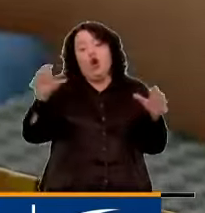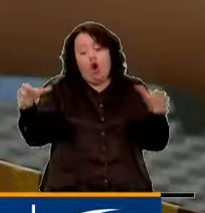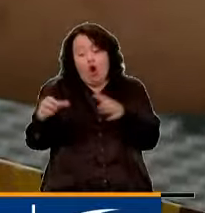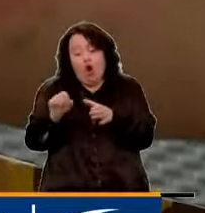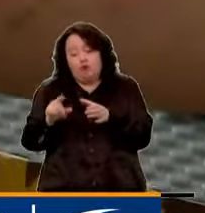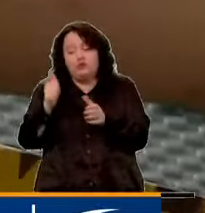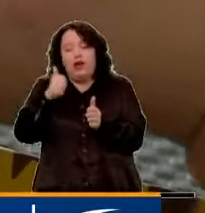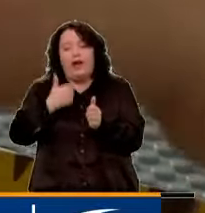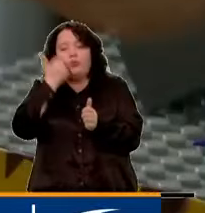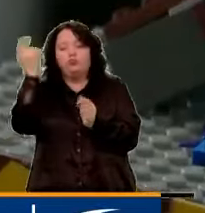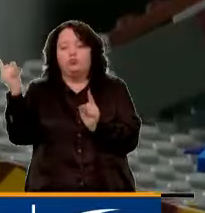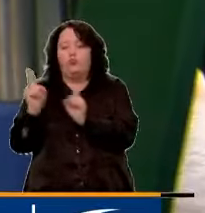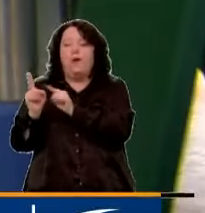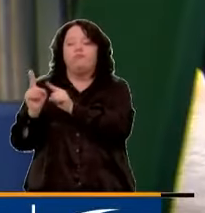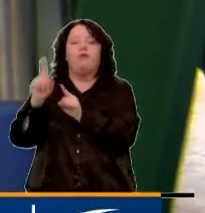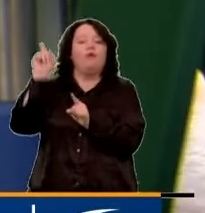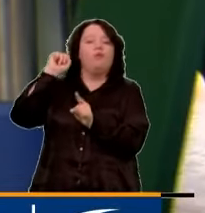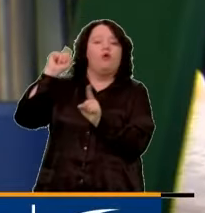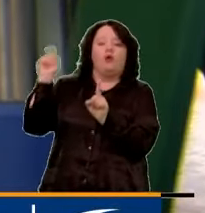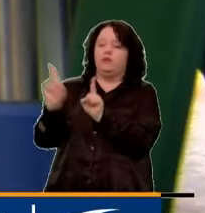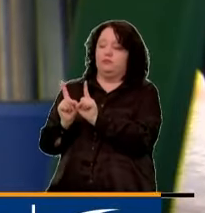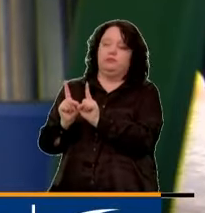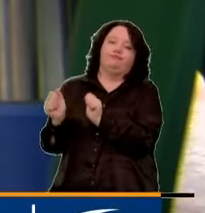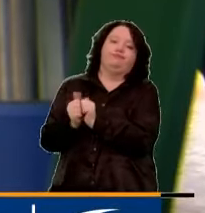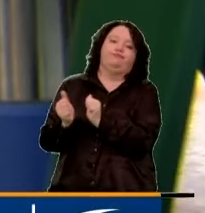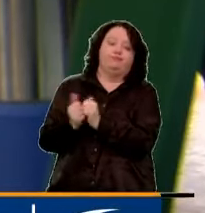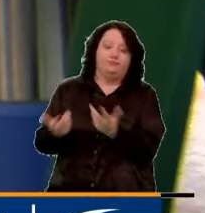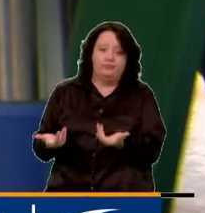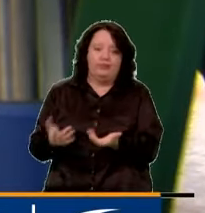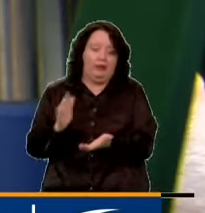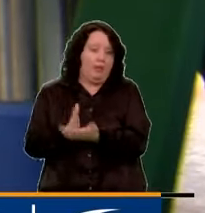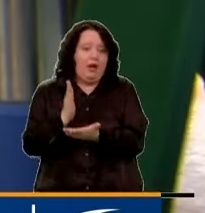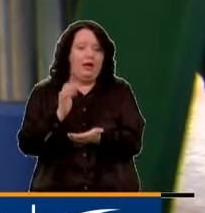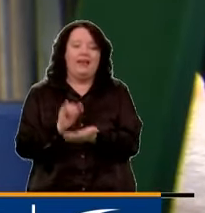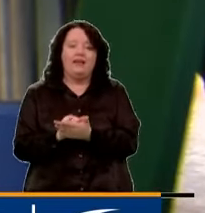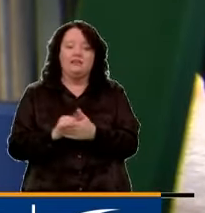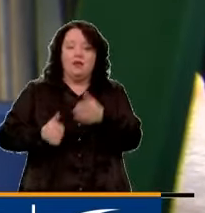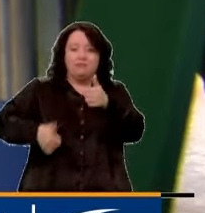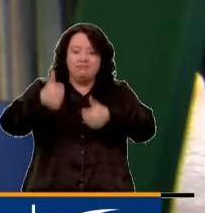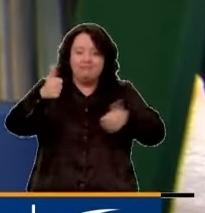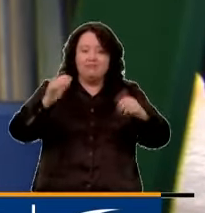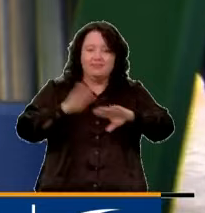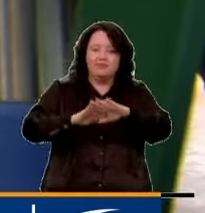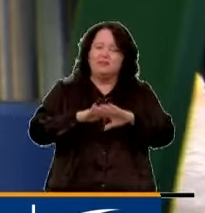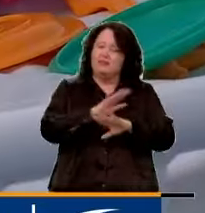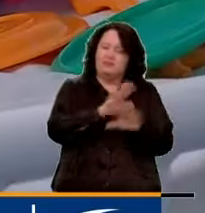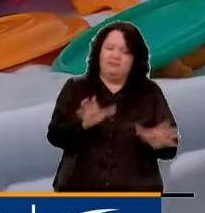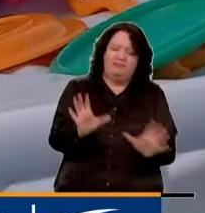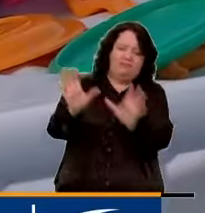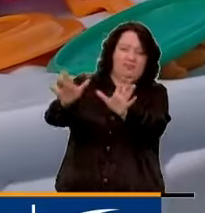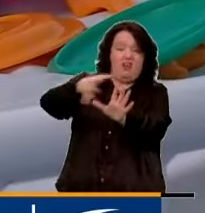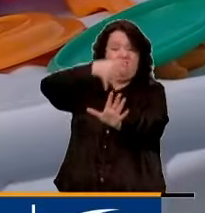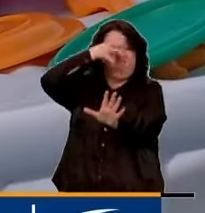pólvora en espectáculos públicos garanticen las condiciones de seguridad.